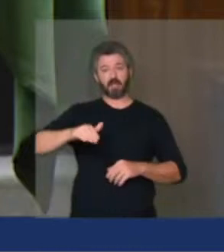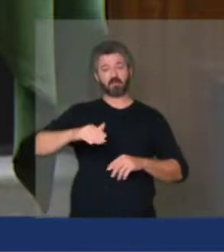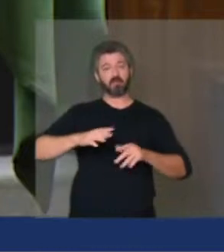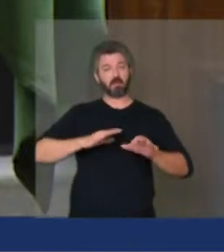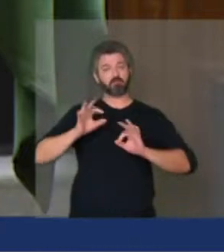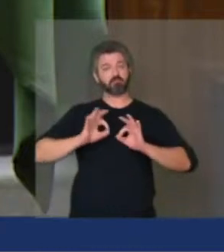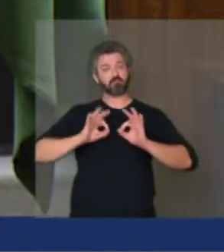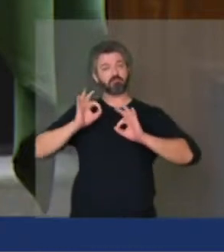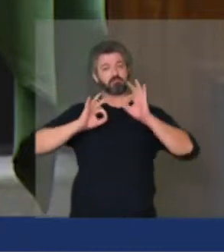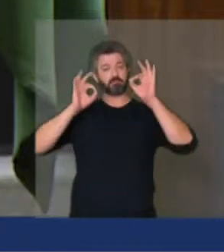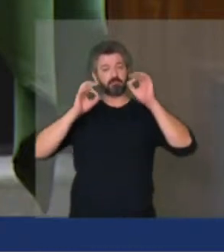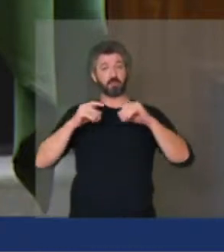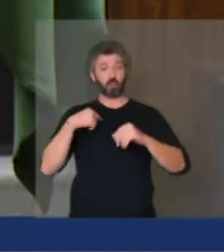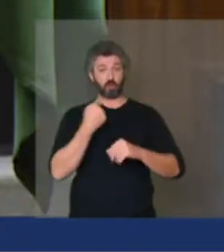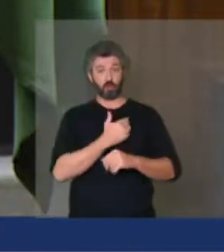GENTE VAI SE CONSTRUINDO E SE FAZENDO. COMO FRUTO DESSA